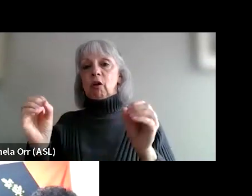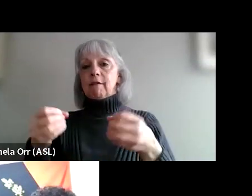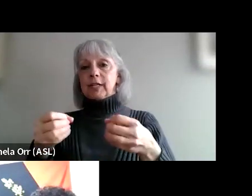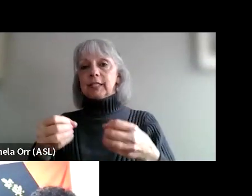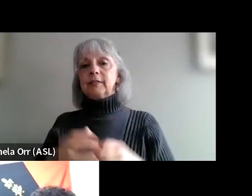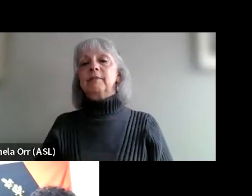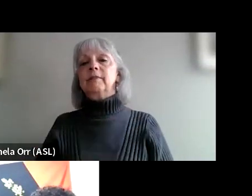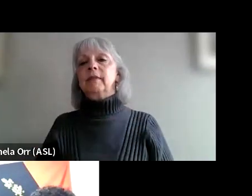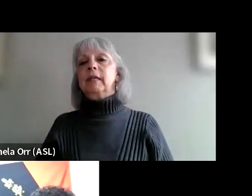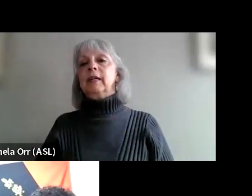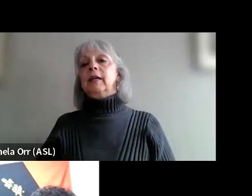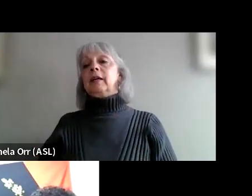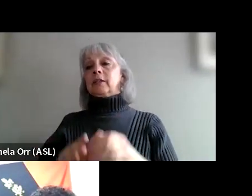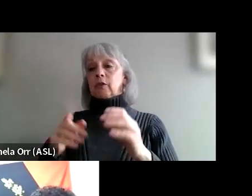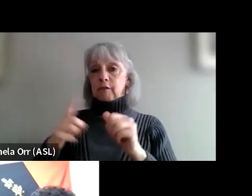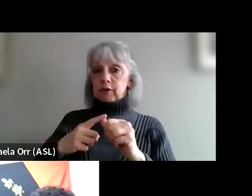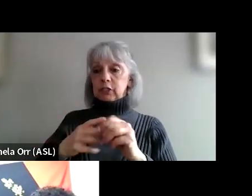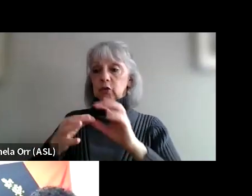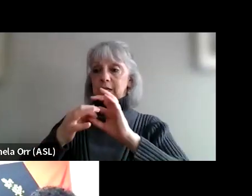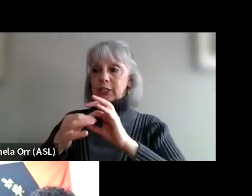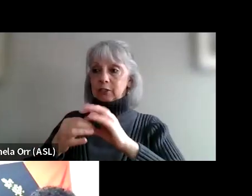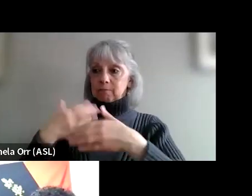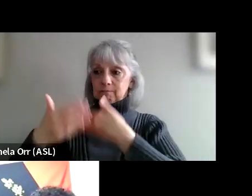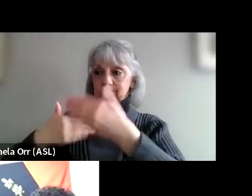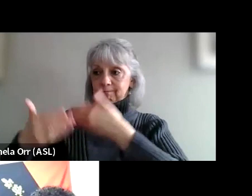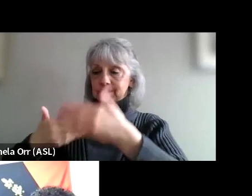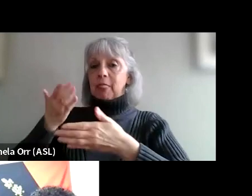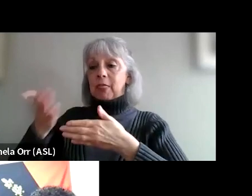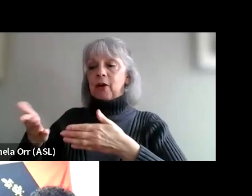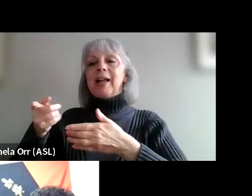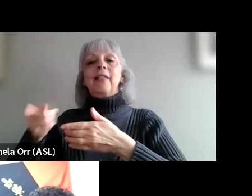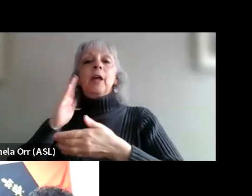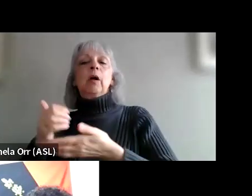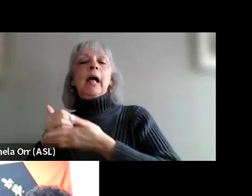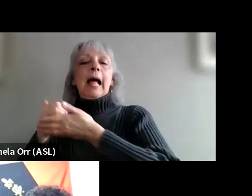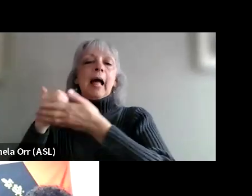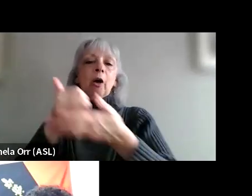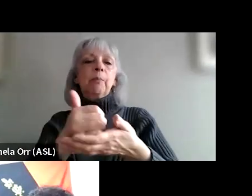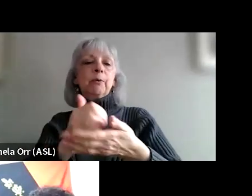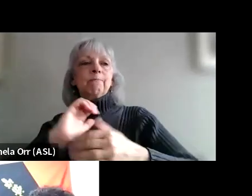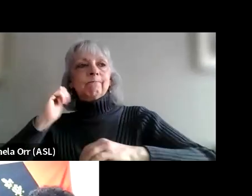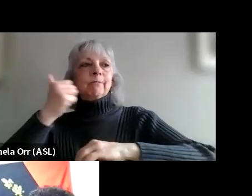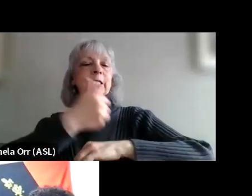desarrollar esas relaciones allí y ellos les ayudarán a establecer las relaciones que necesitan